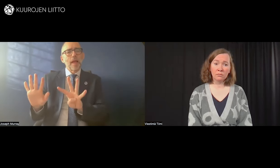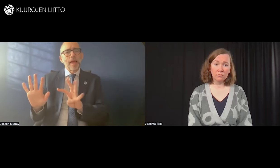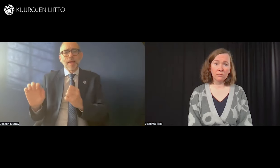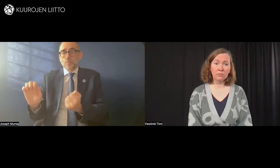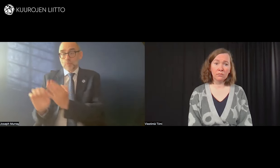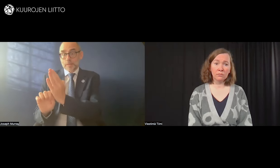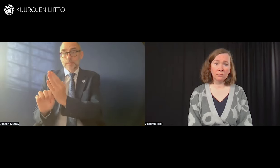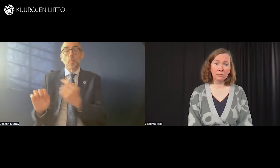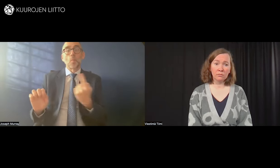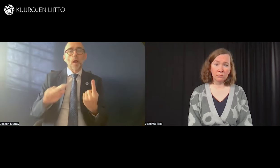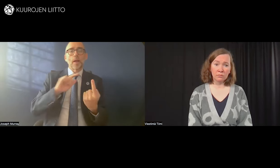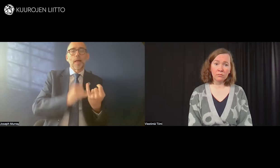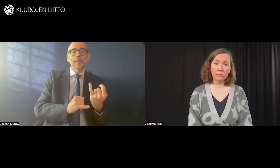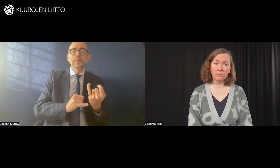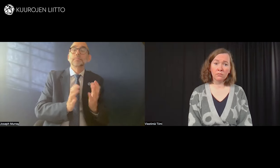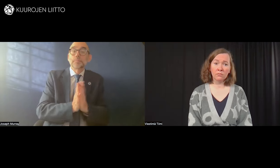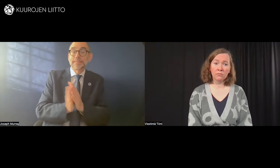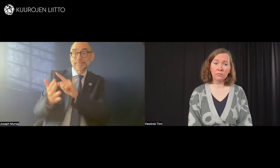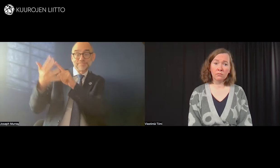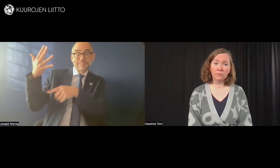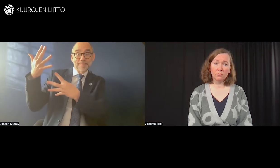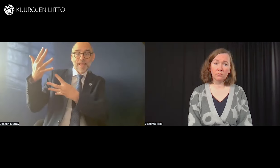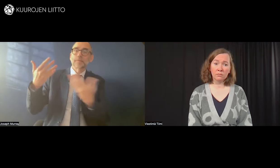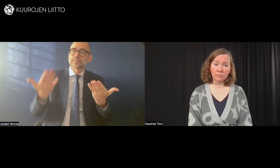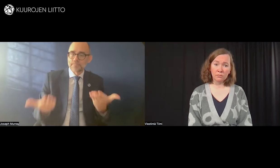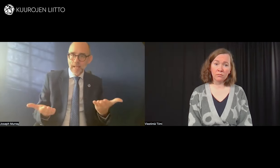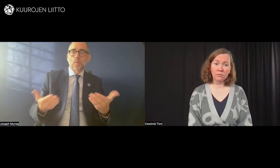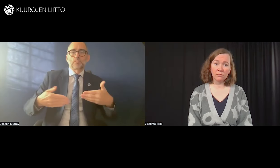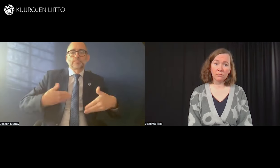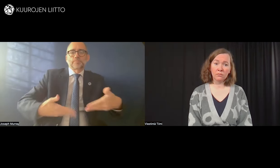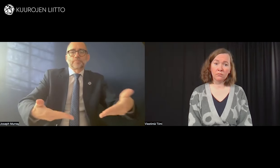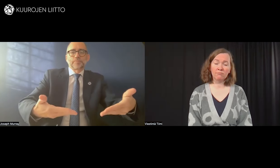Yhdeksän niistä on oikeuksia, ja kymmenes on pyyntö ruveta toteuttamaan niitä nyt.